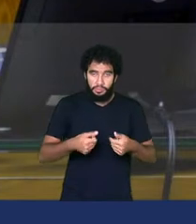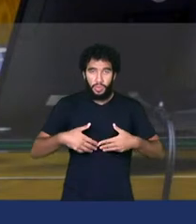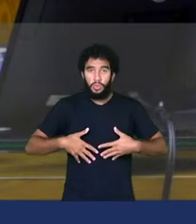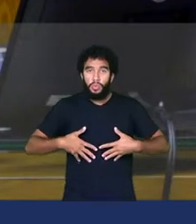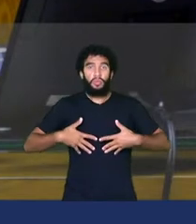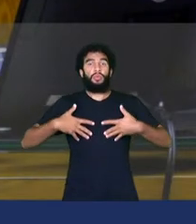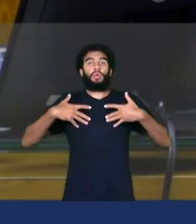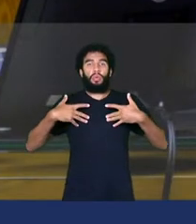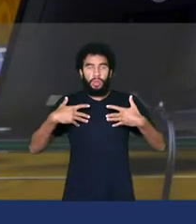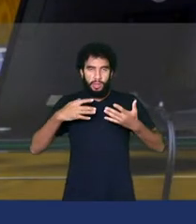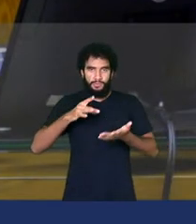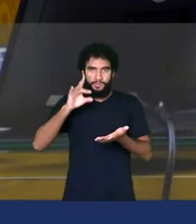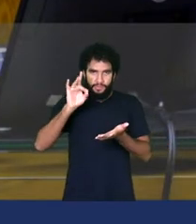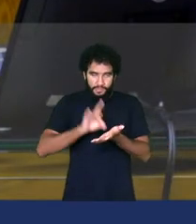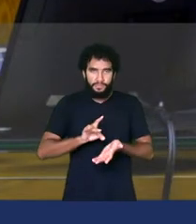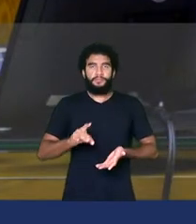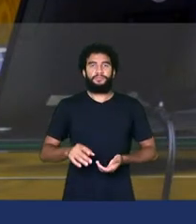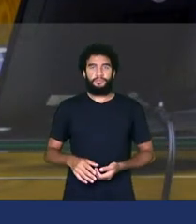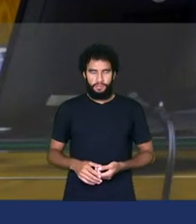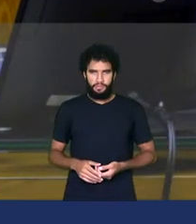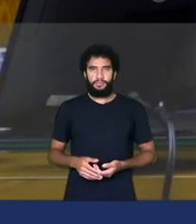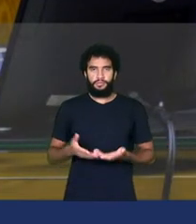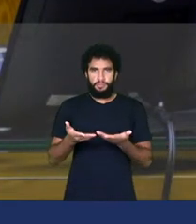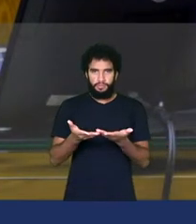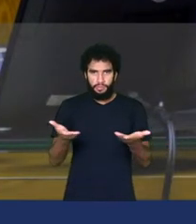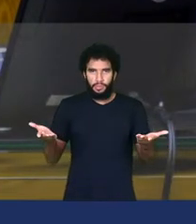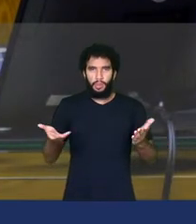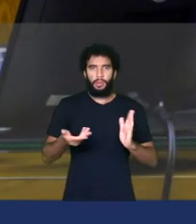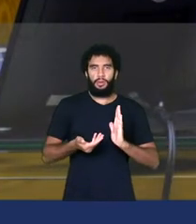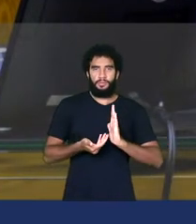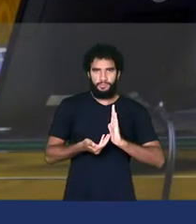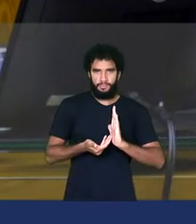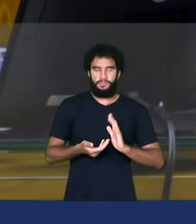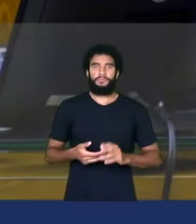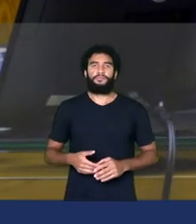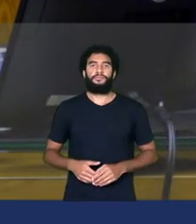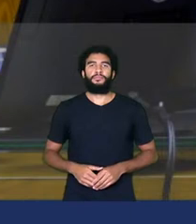DEPUTADA BRILHANTE QUE HONRA MUITO A CÂMARA DOS DEPUTADOS.